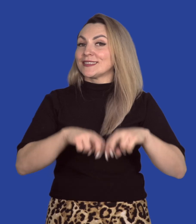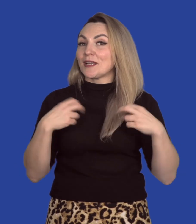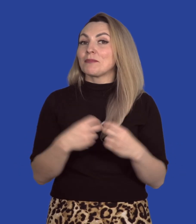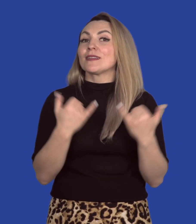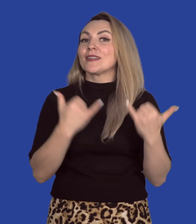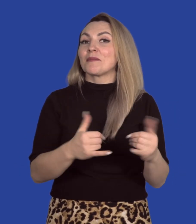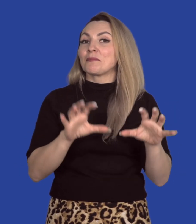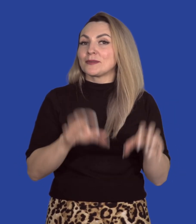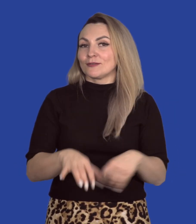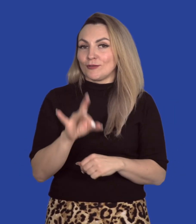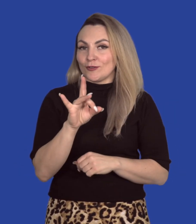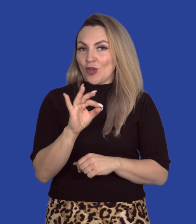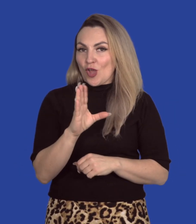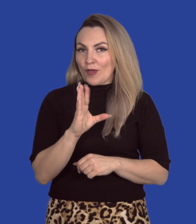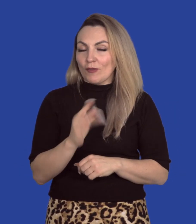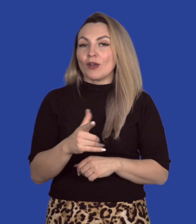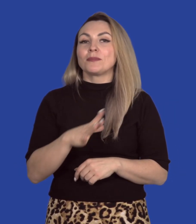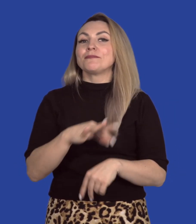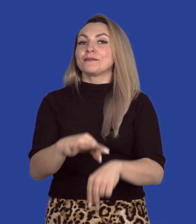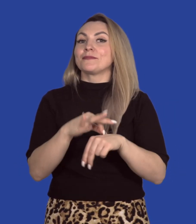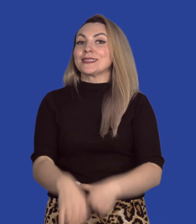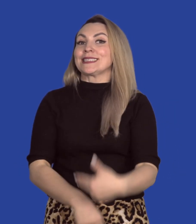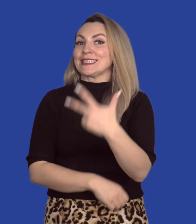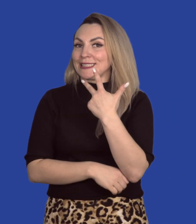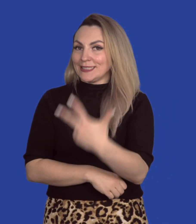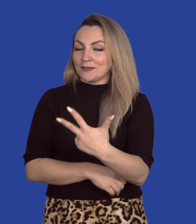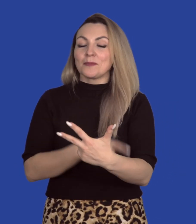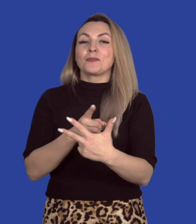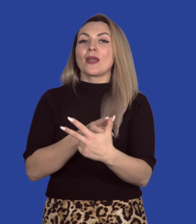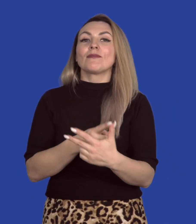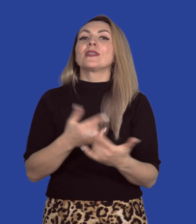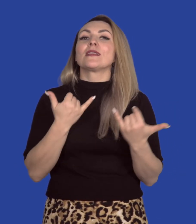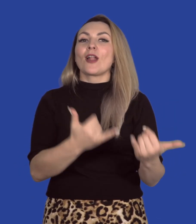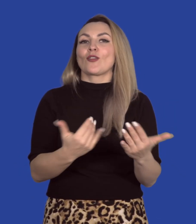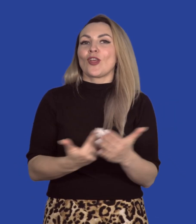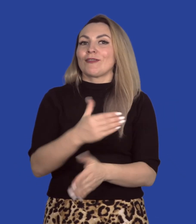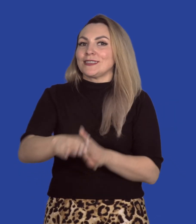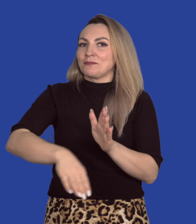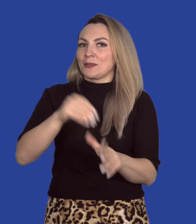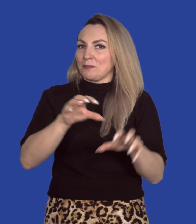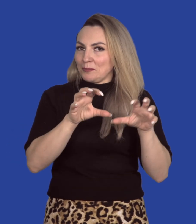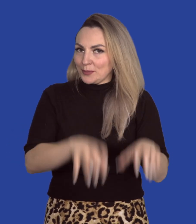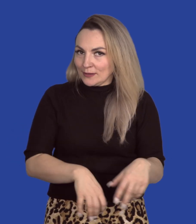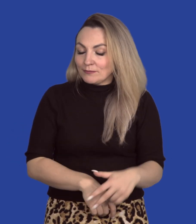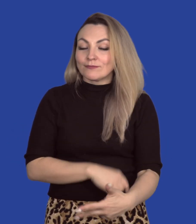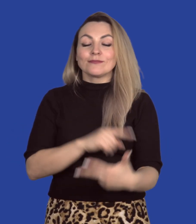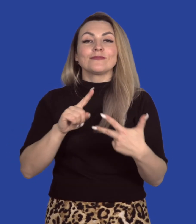9. Было проведено три семинара для председателей РО ВОГ. Первый - для новоизбранных председателей.